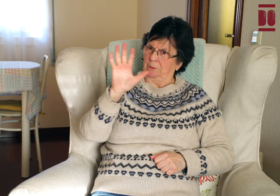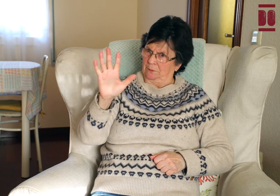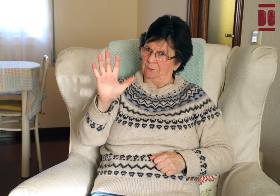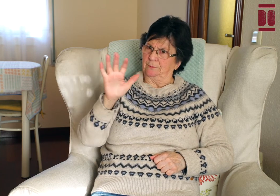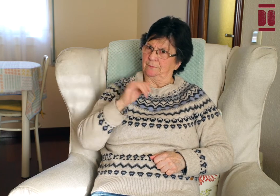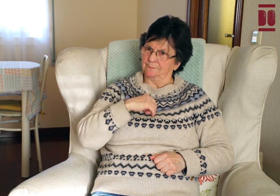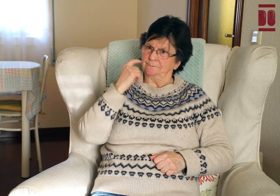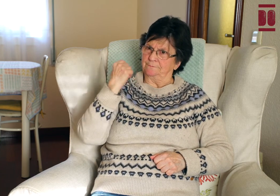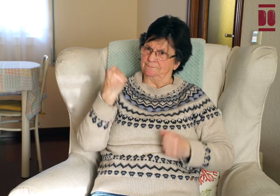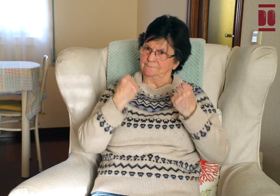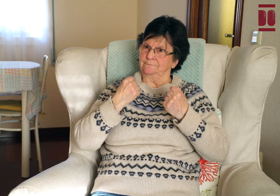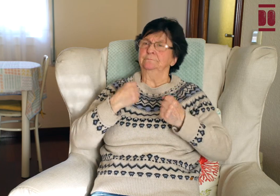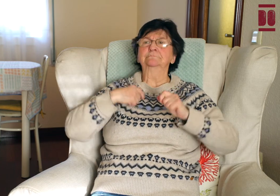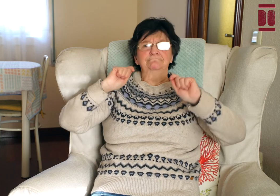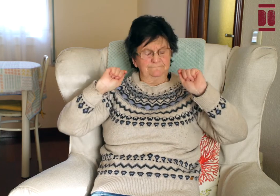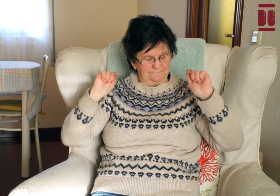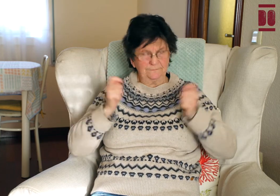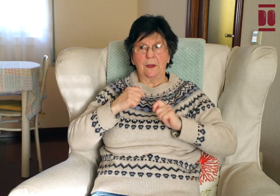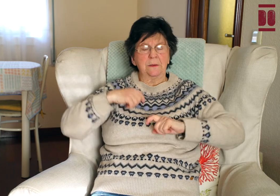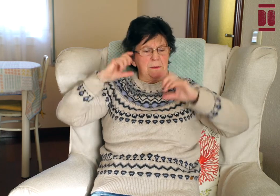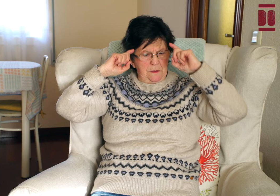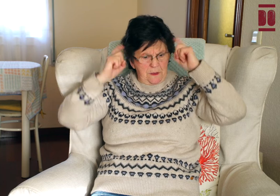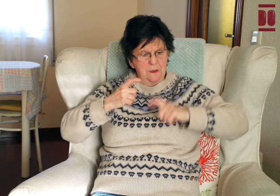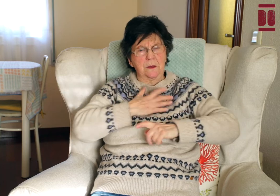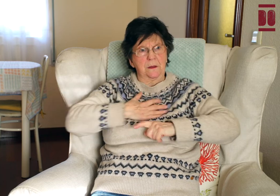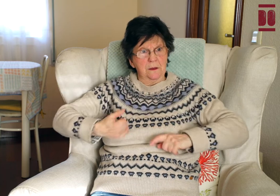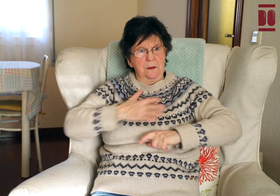Tenía que sacarme el carnet porque quería hacer cosas.